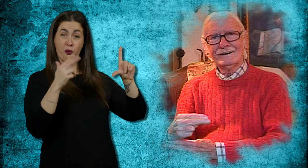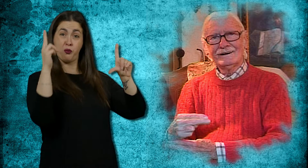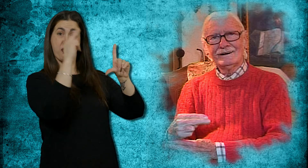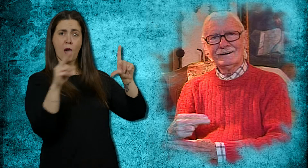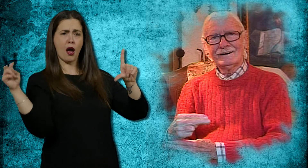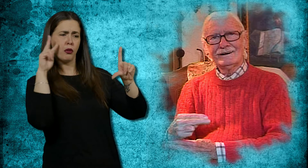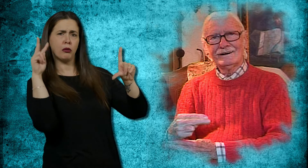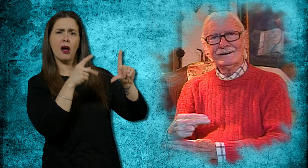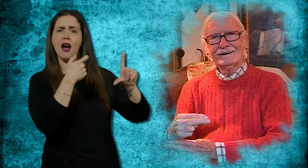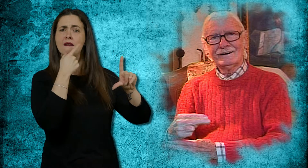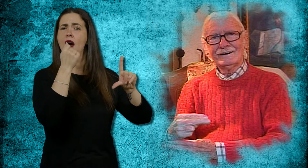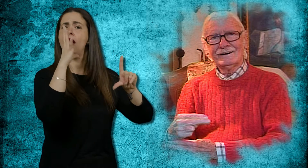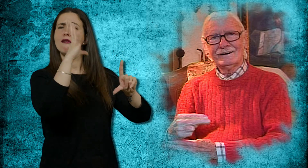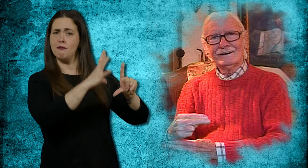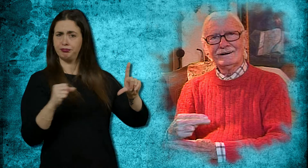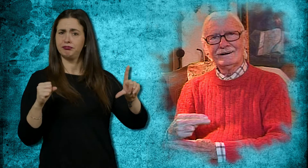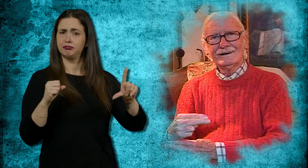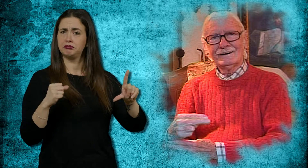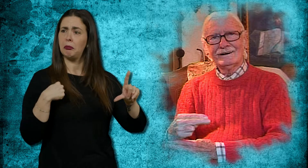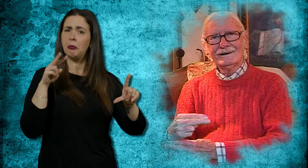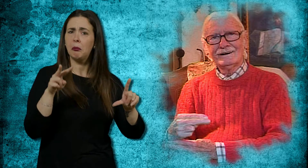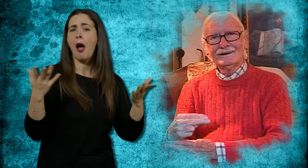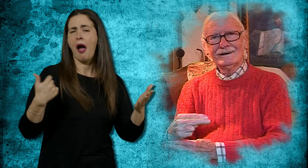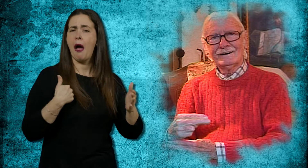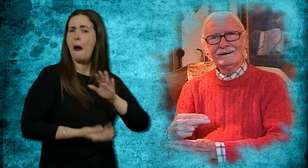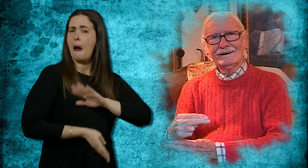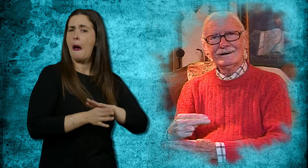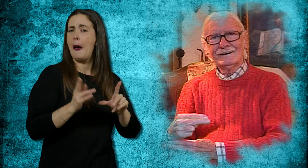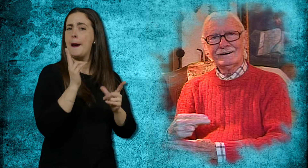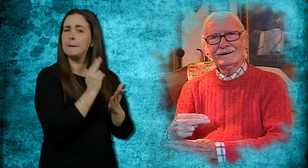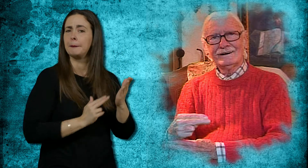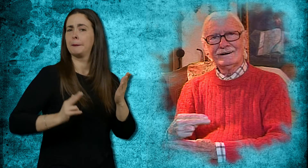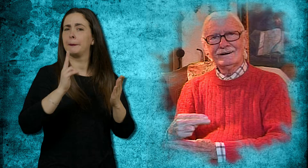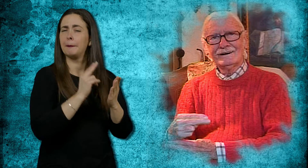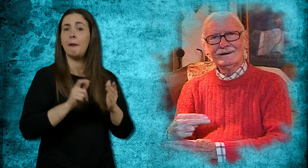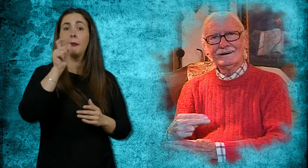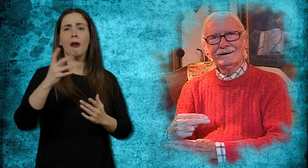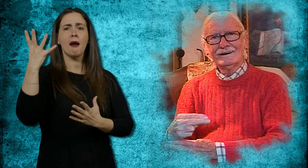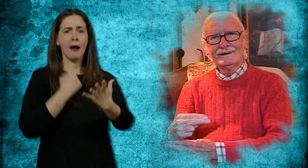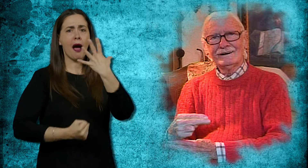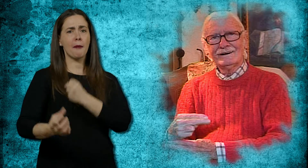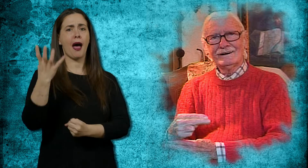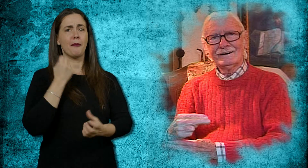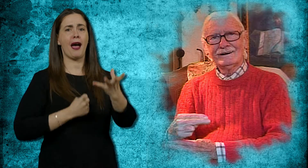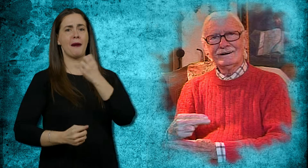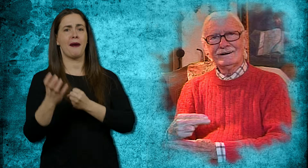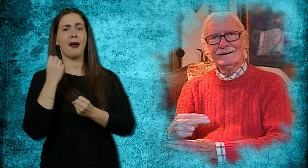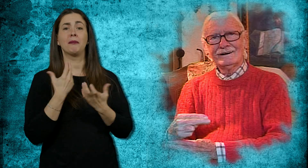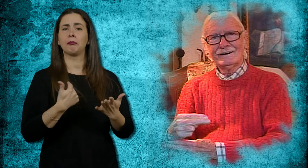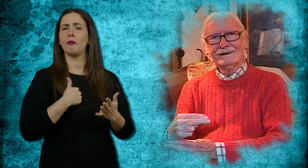Vaig continuar pintant i em compraven més quadres.